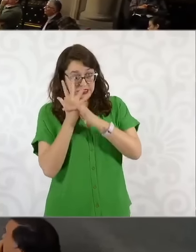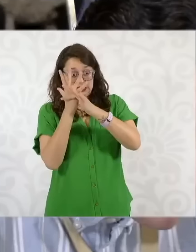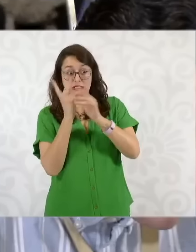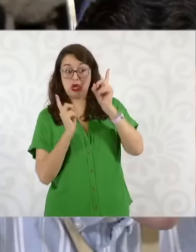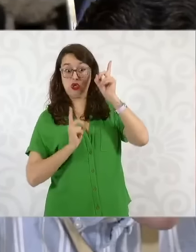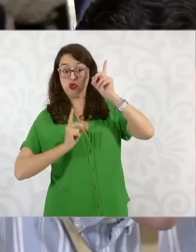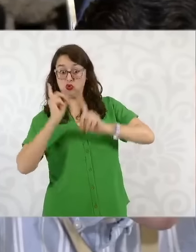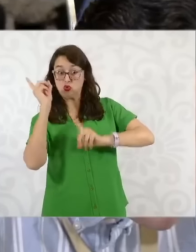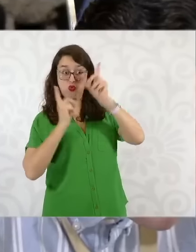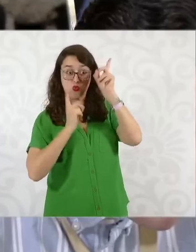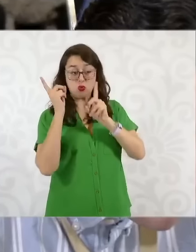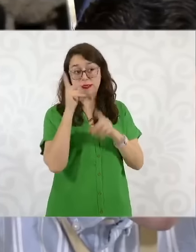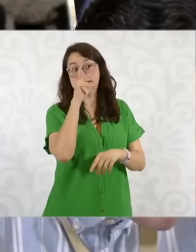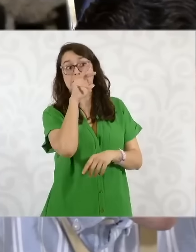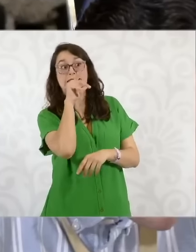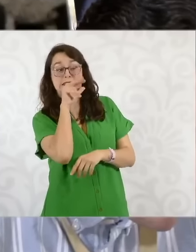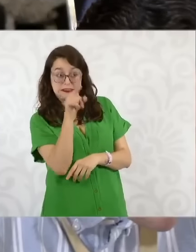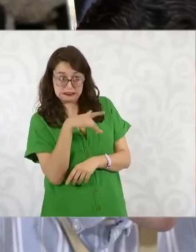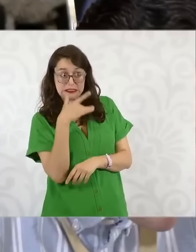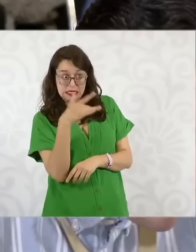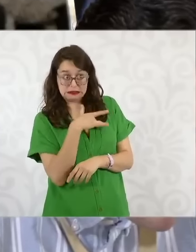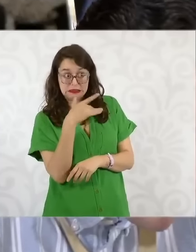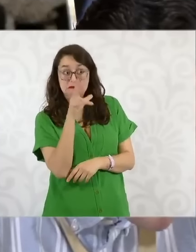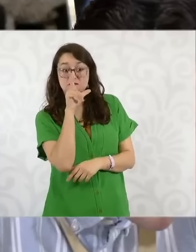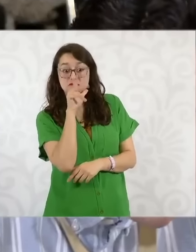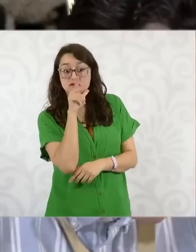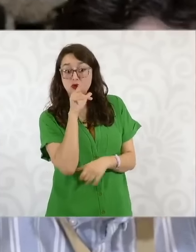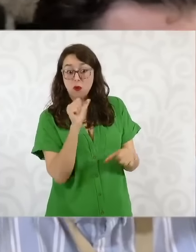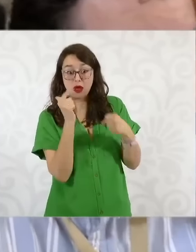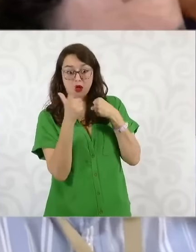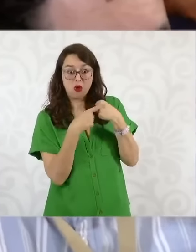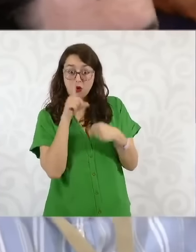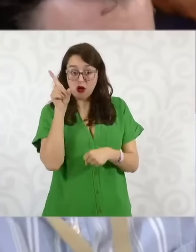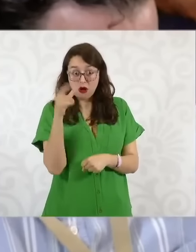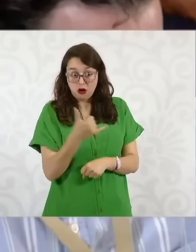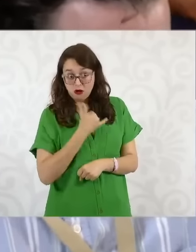¿Hay algo de esto? ¿Ustedes han detectado algo de esto o están equivocados en el Fondo Monetario?